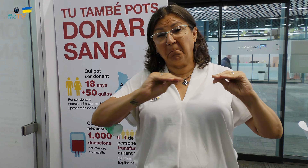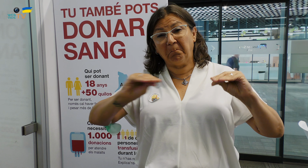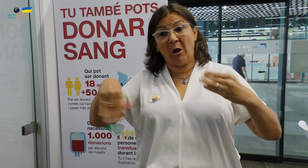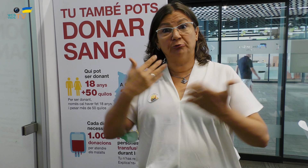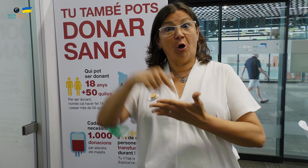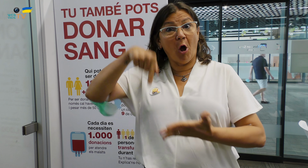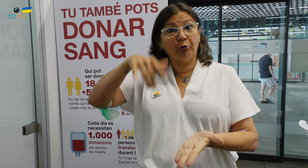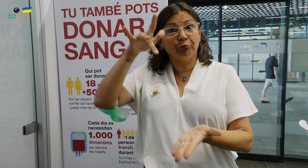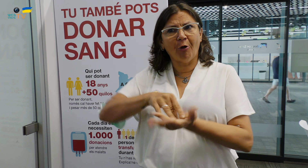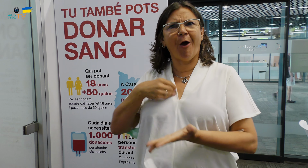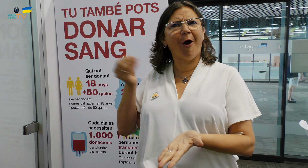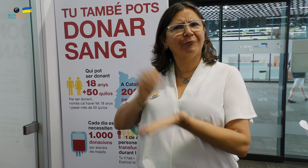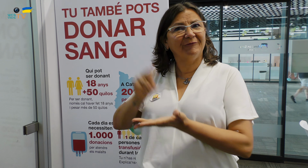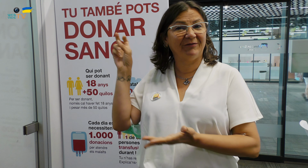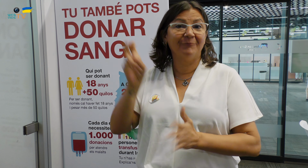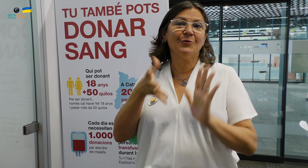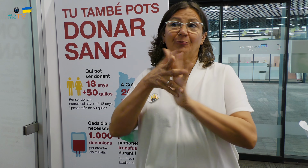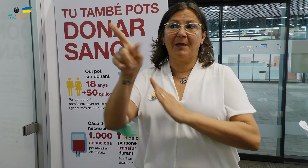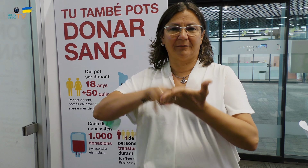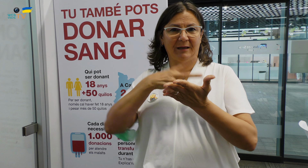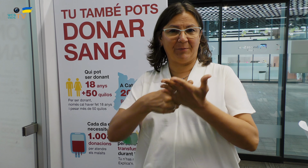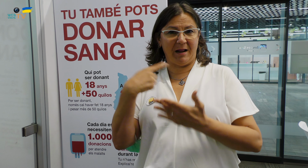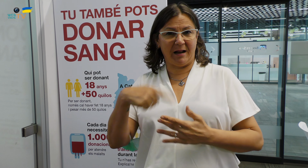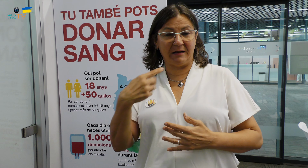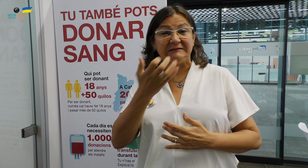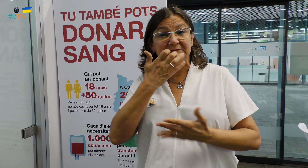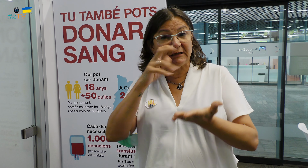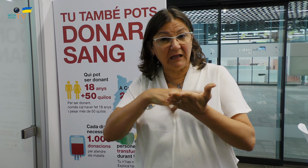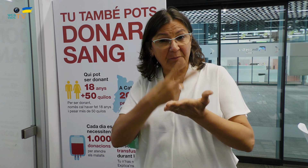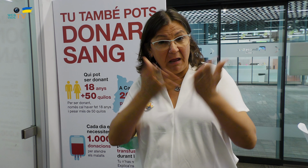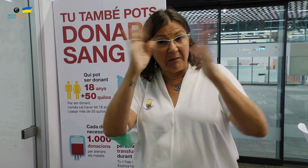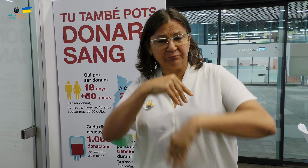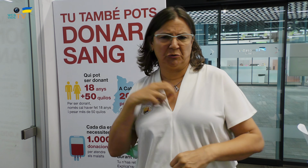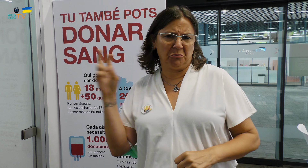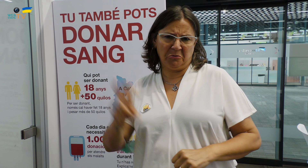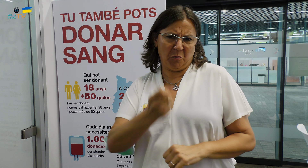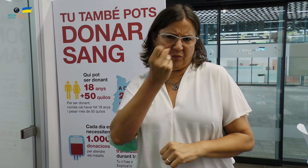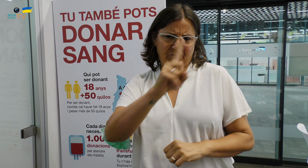No hi he tornat fins avui, que també tinc intèrpret. Si no tinc servei d’interpretació no vinc